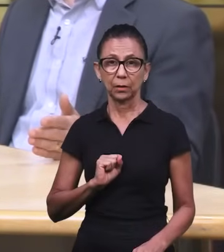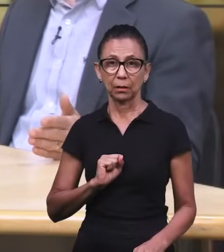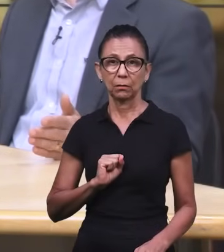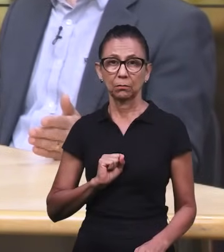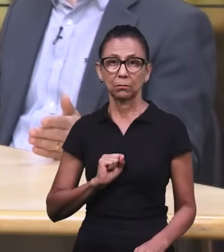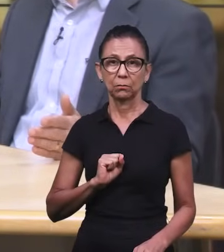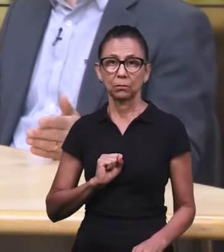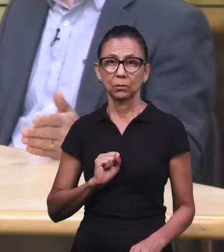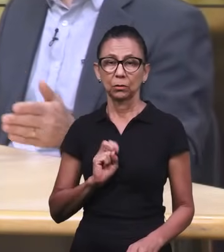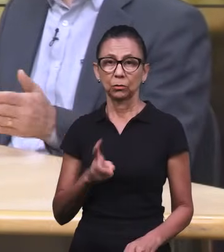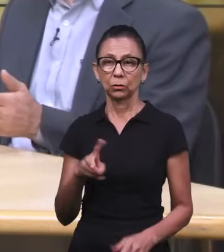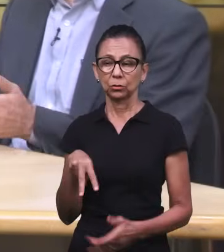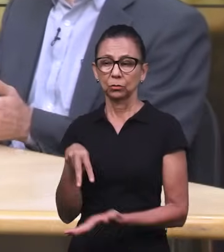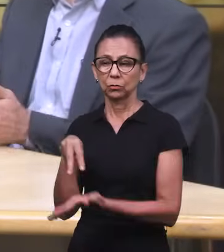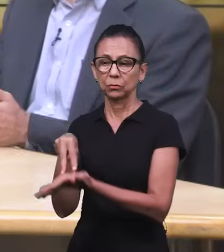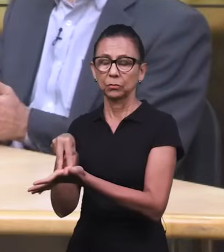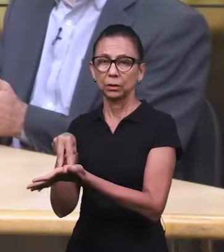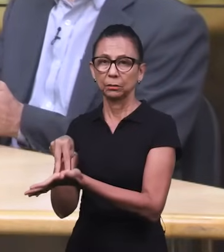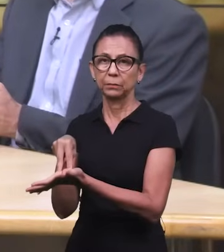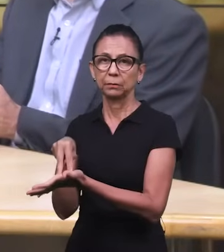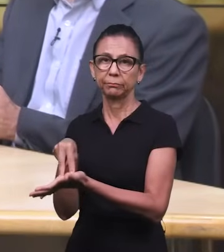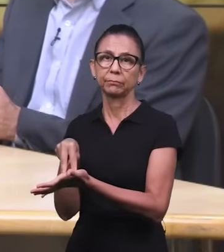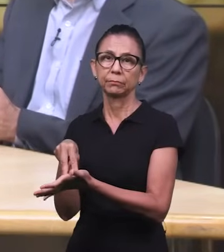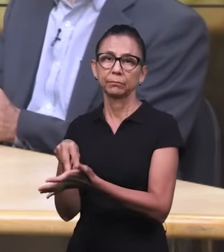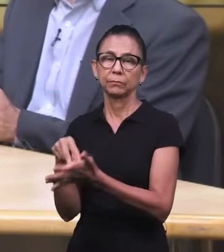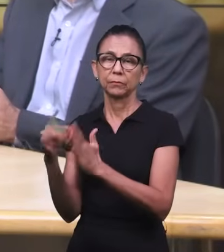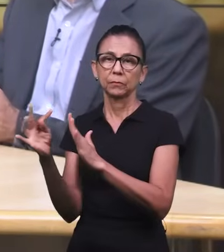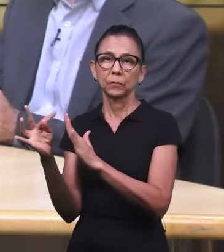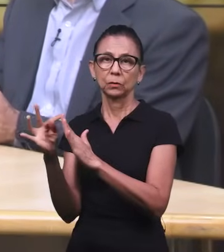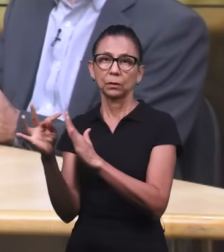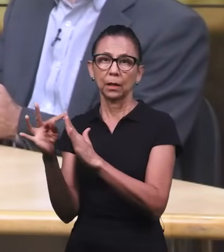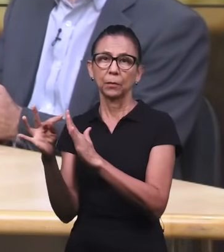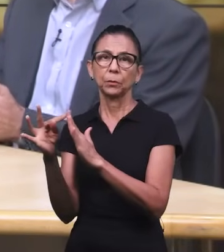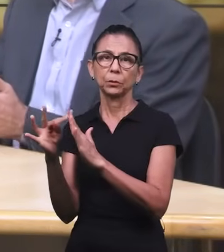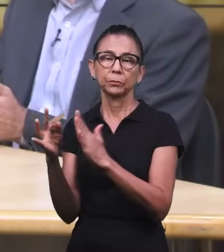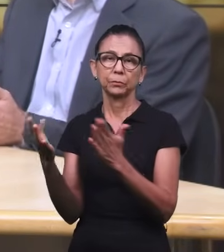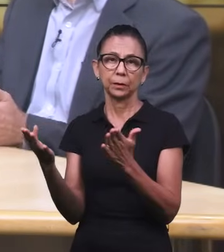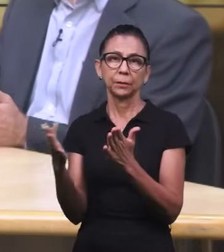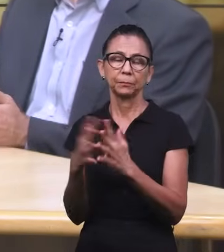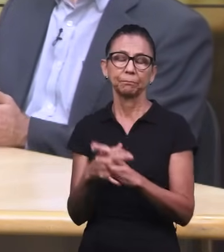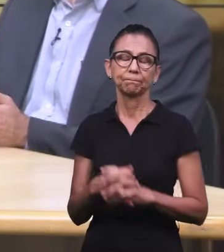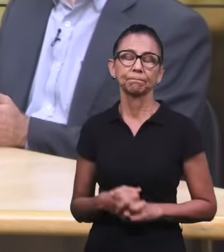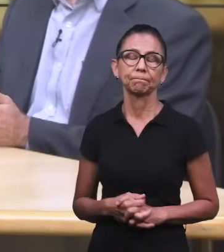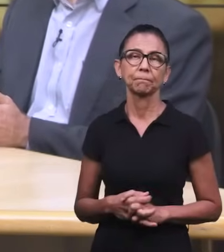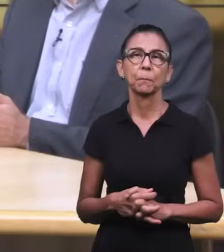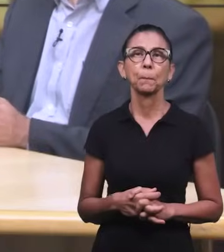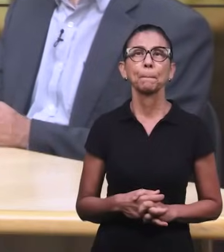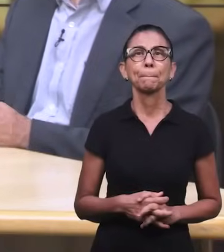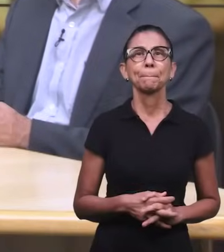que é ensinado E Agora Nós vemos aquilo que Deus fez uma obra nova às vezes não nós sempre digo